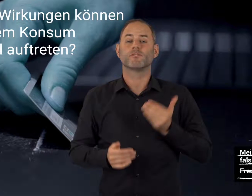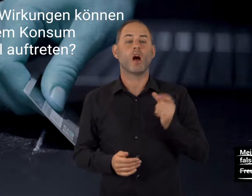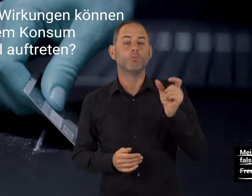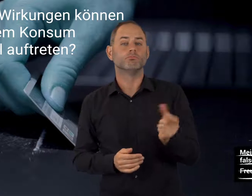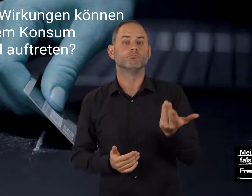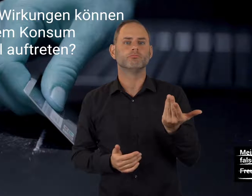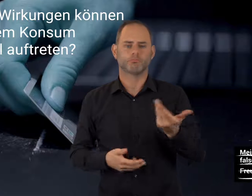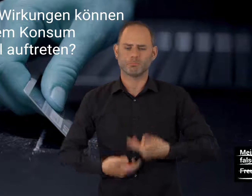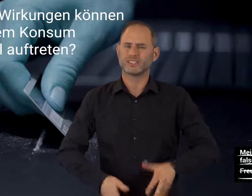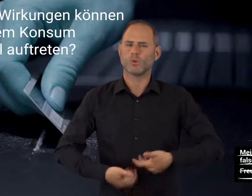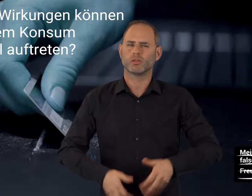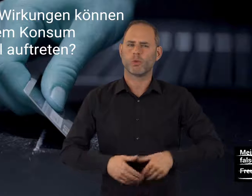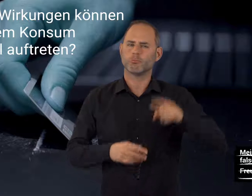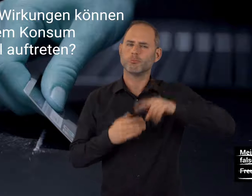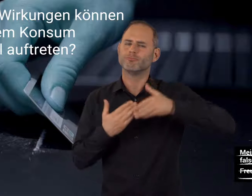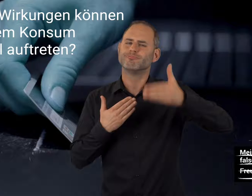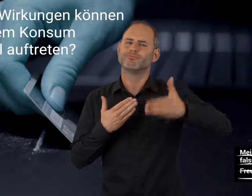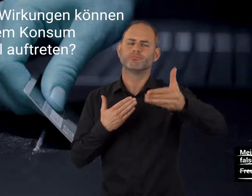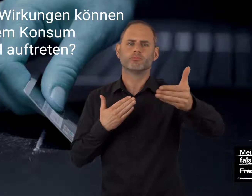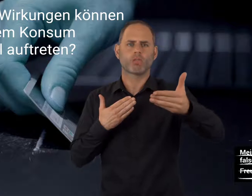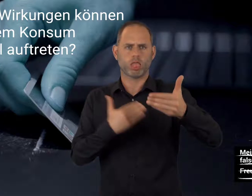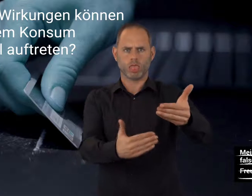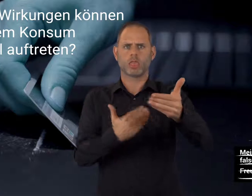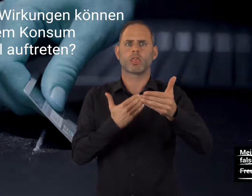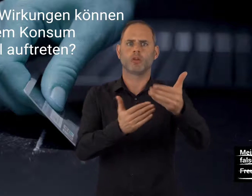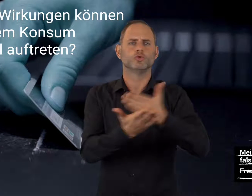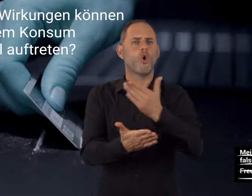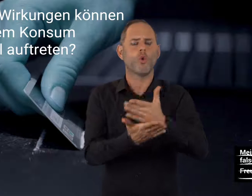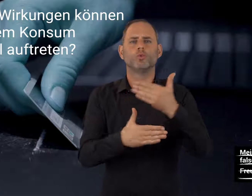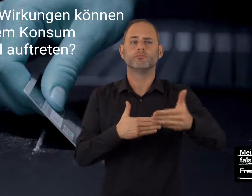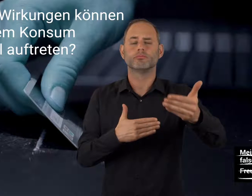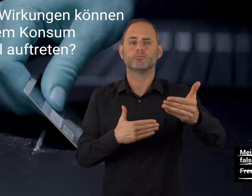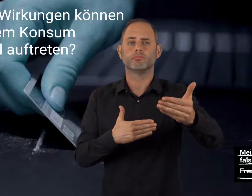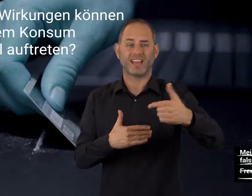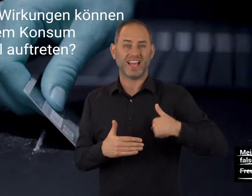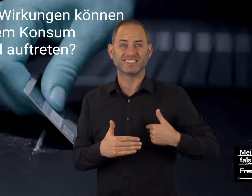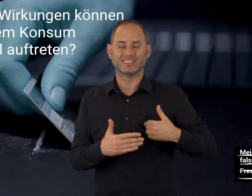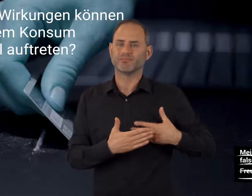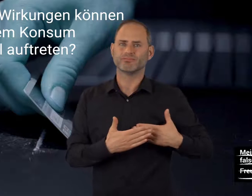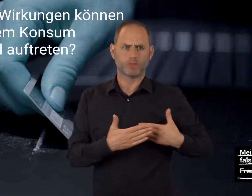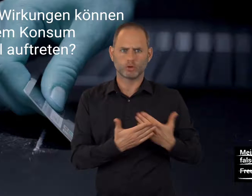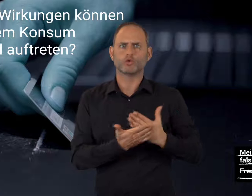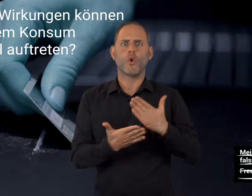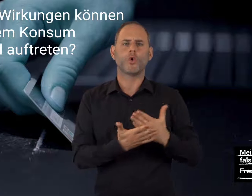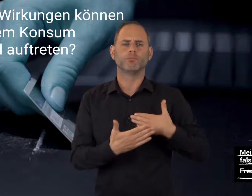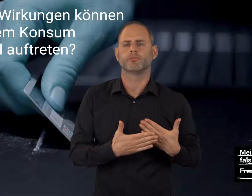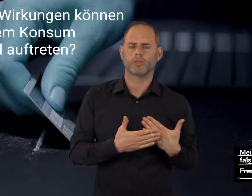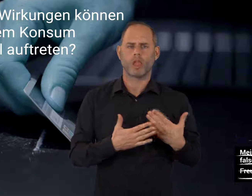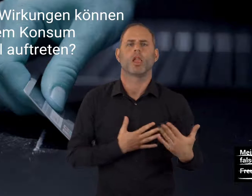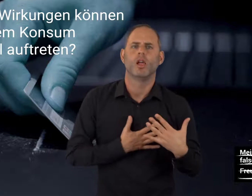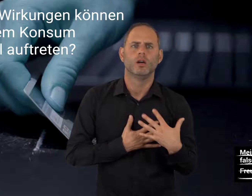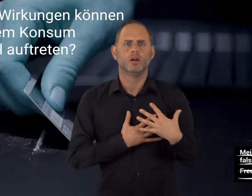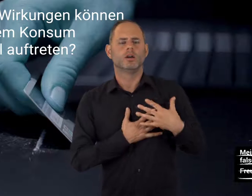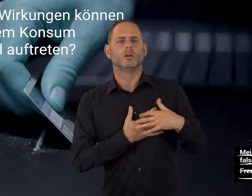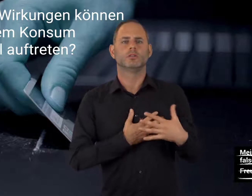Störungen im Menstruationszyklus, Herzrhythmusstörungen,